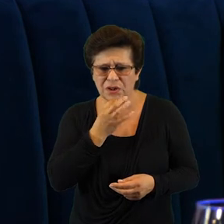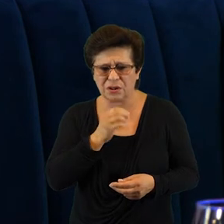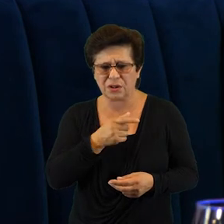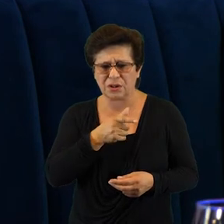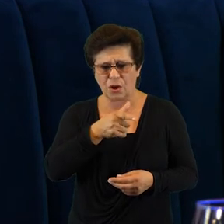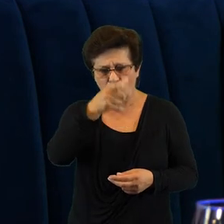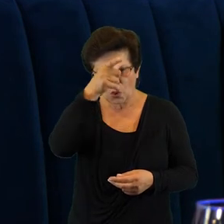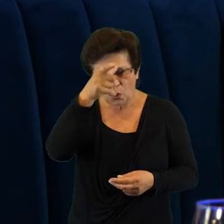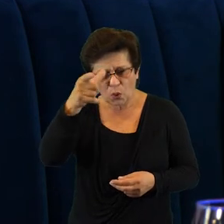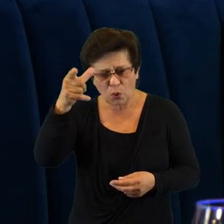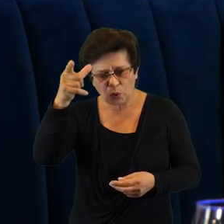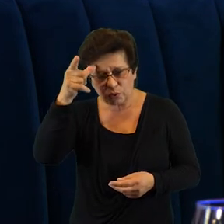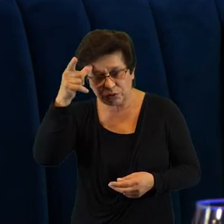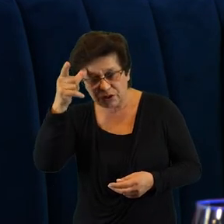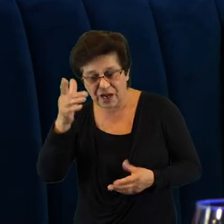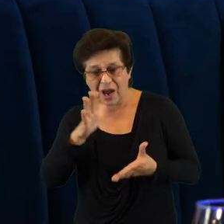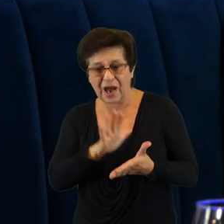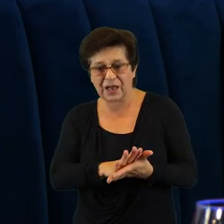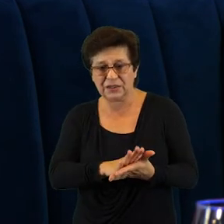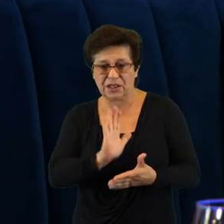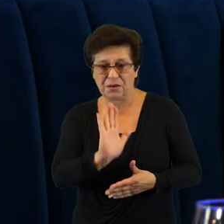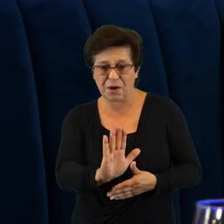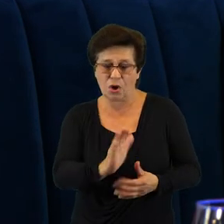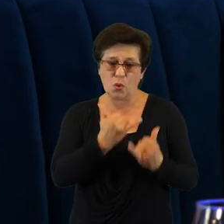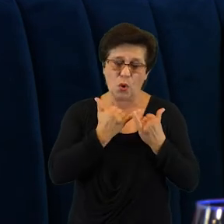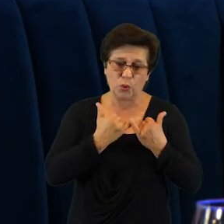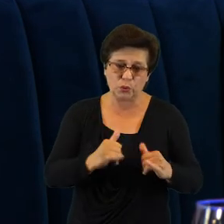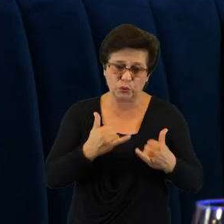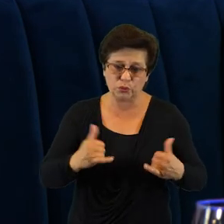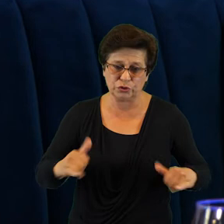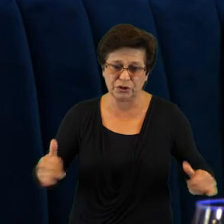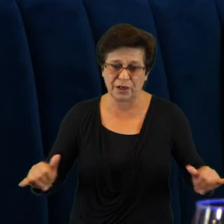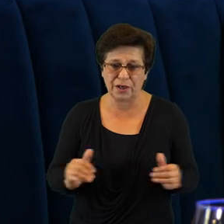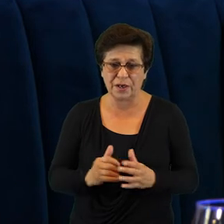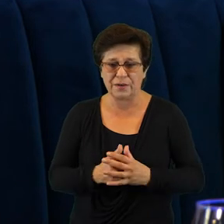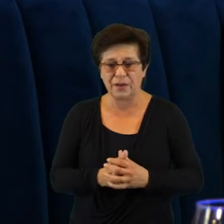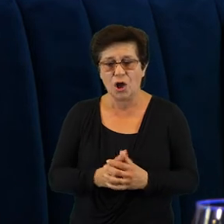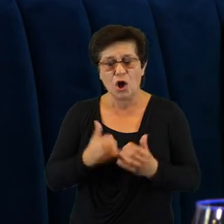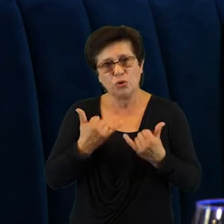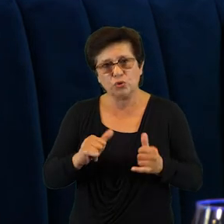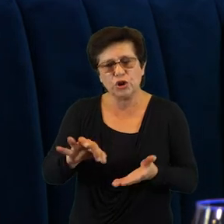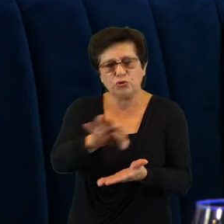o rozmaitych temperamentach i jak pan już tu powiedział, z rozmaitych środowisk rodzinnych.